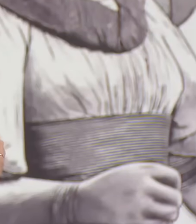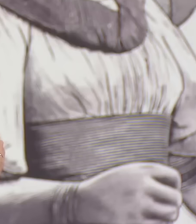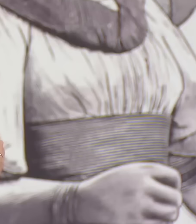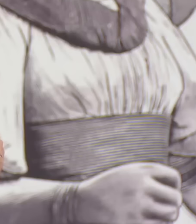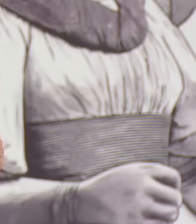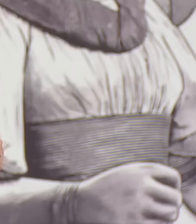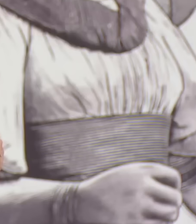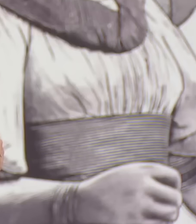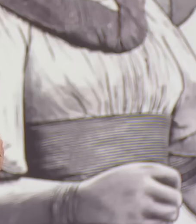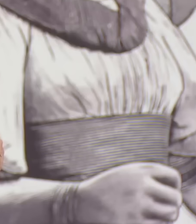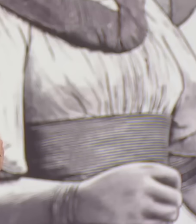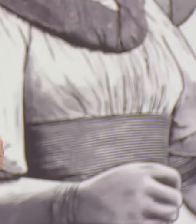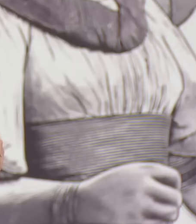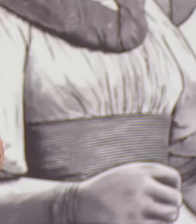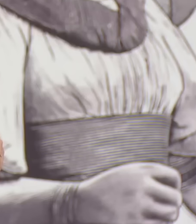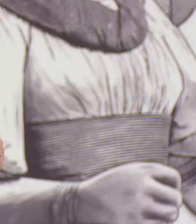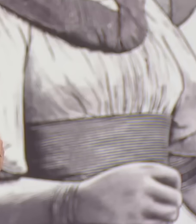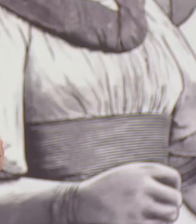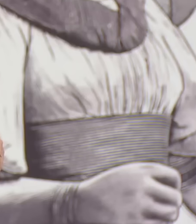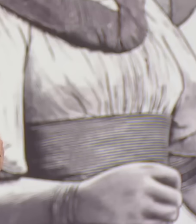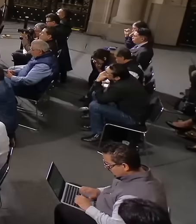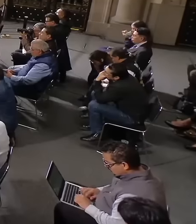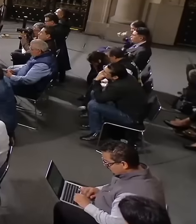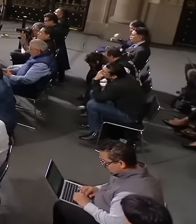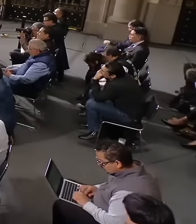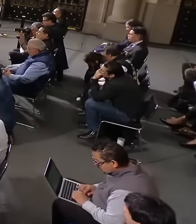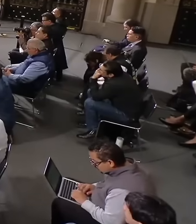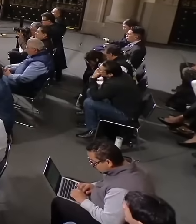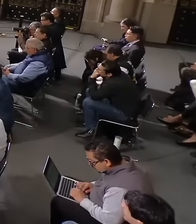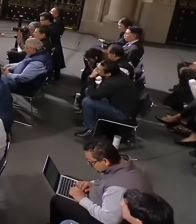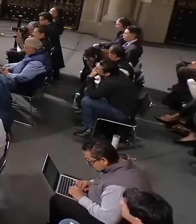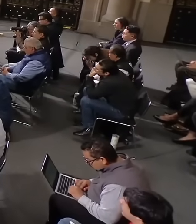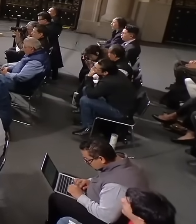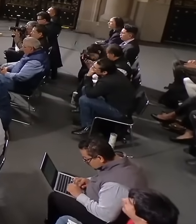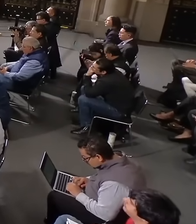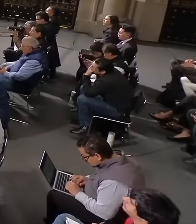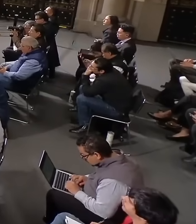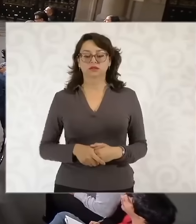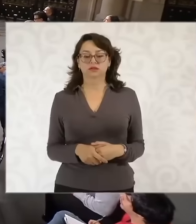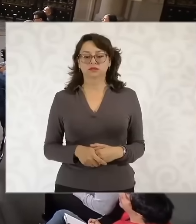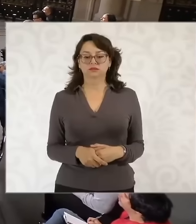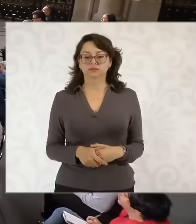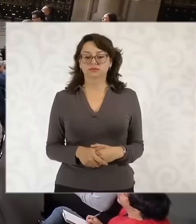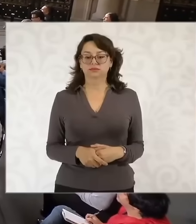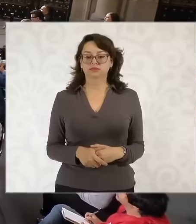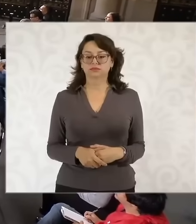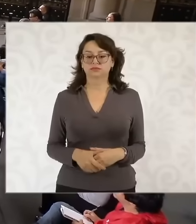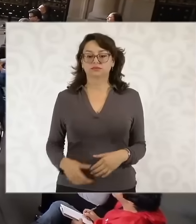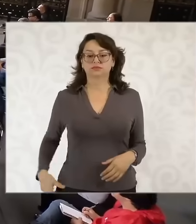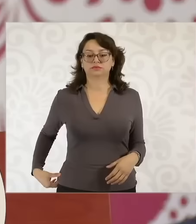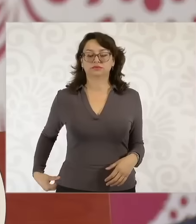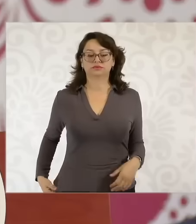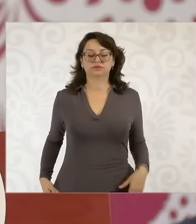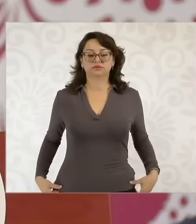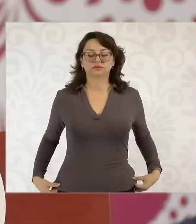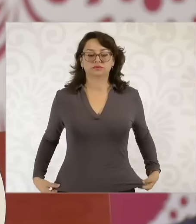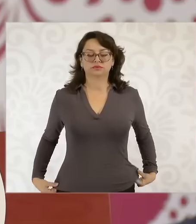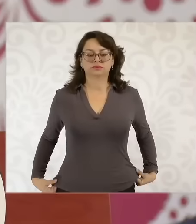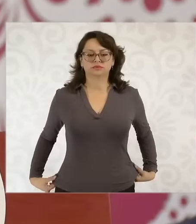los años posteriores. Entonces es un apoyo, pero focalizado, vamos a decirlo de esta manera. No